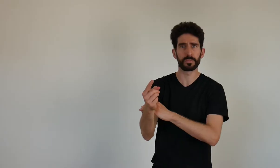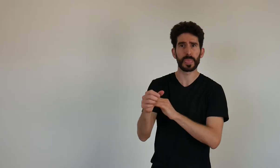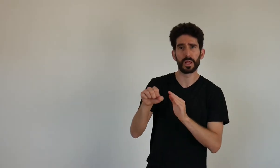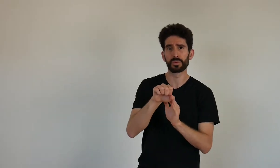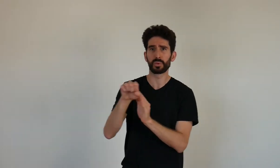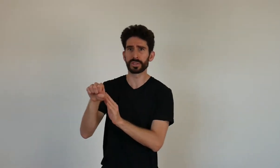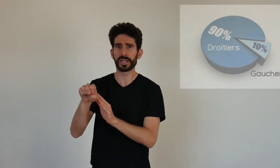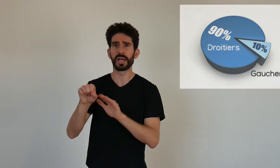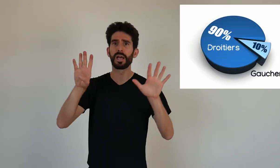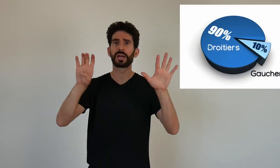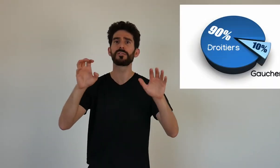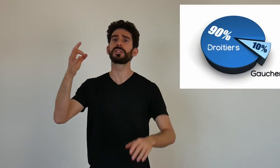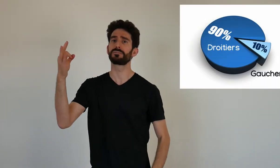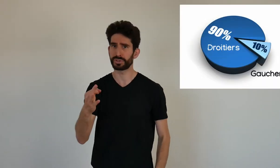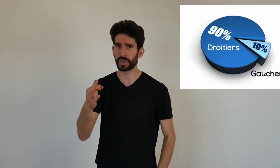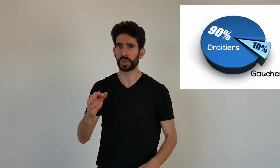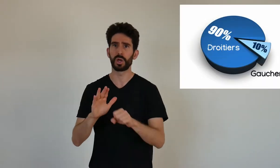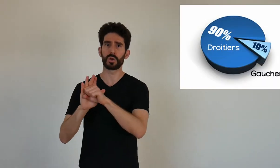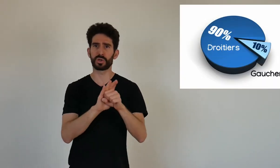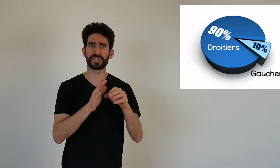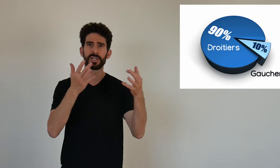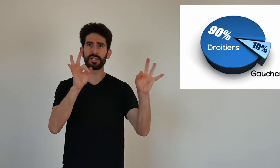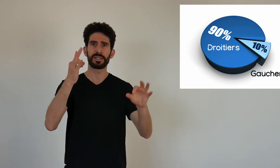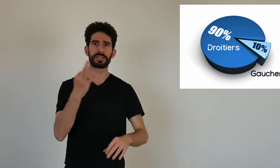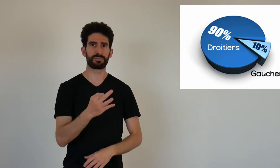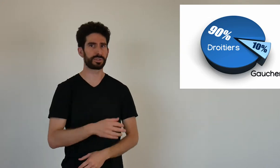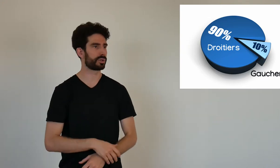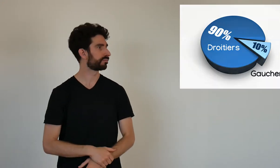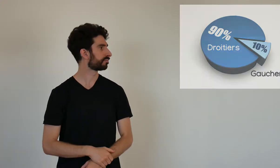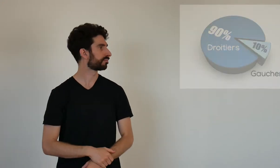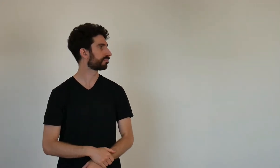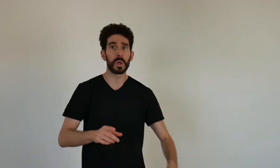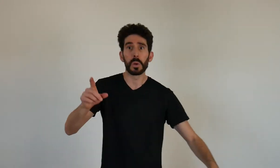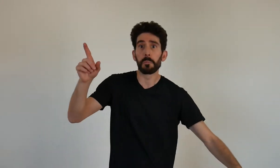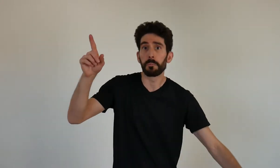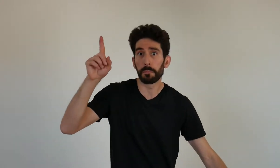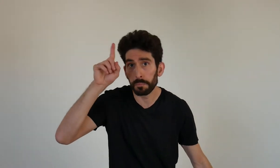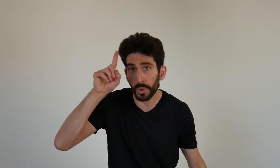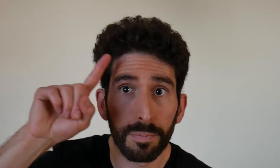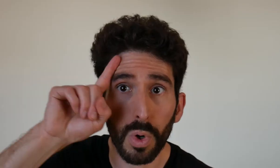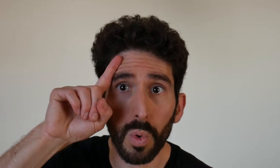90% de droitiers et 10% de gauchers. Pourquoi ?